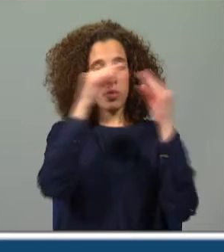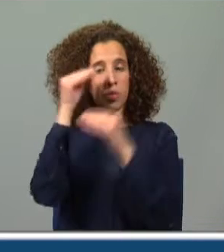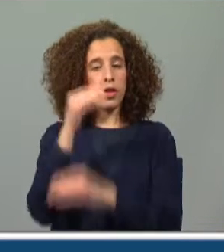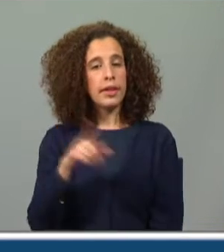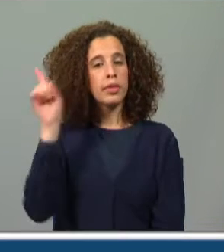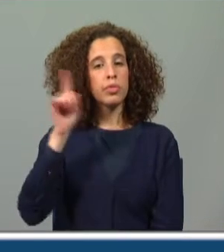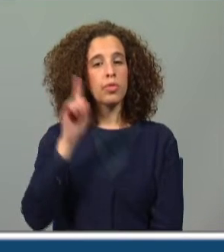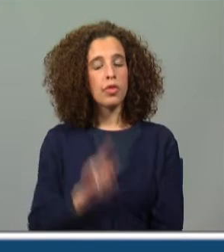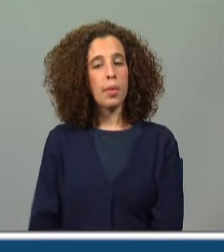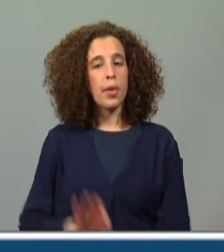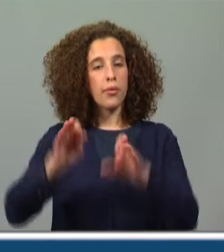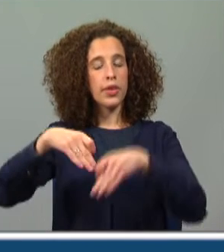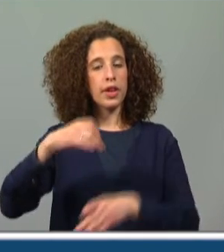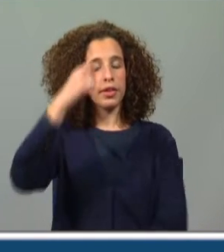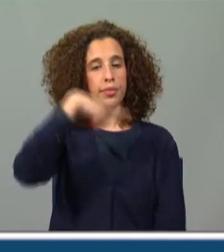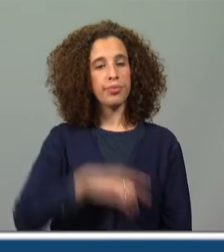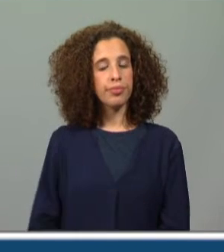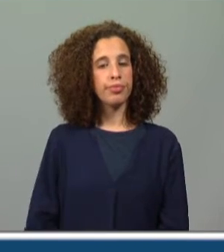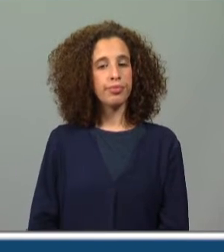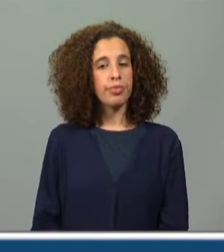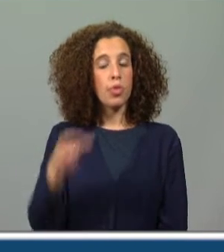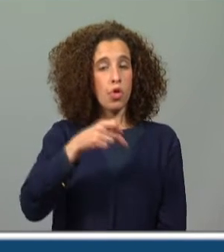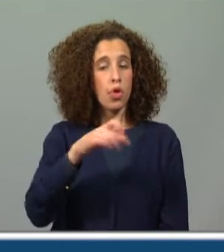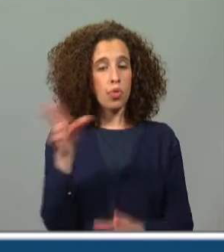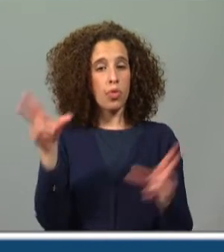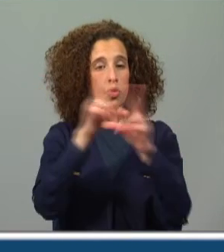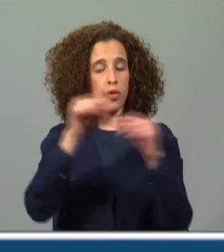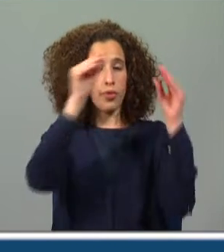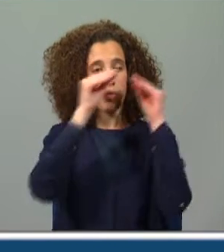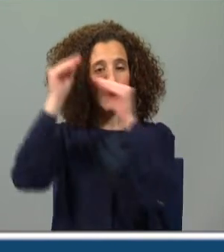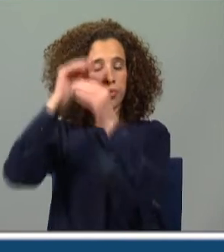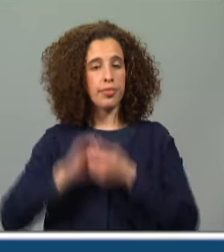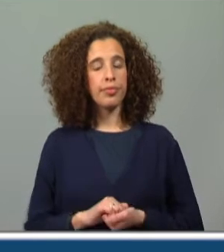para o desenlaço do conto então surge aqui uma nova personagem que vai ter um 因為故事的結局隨之而來這裡有一個新角色